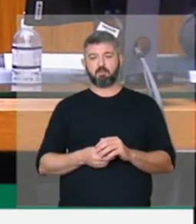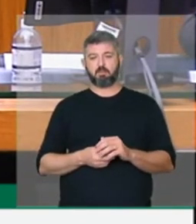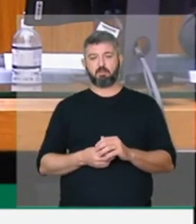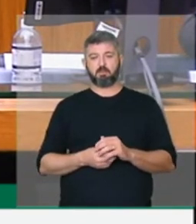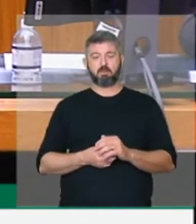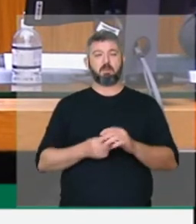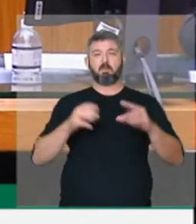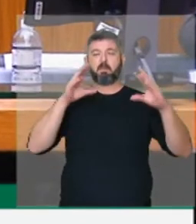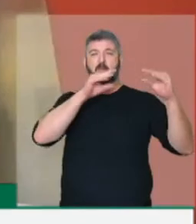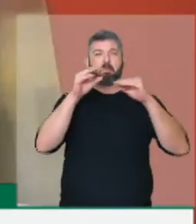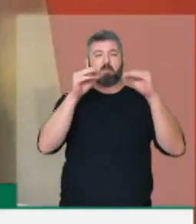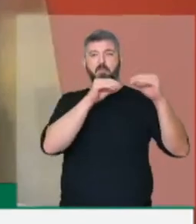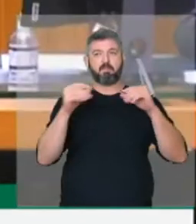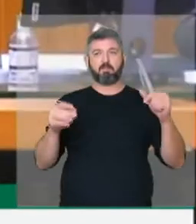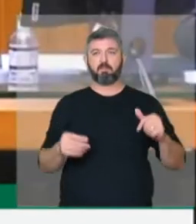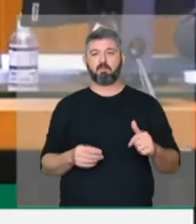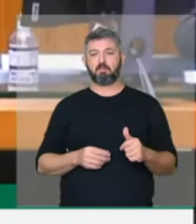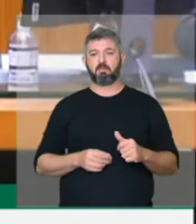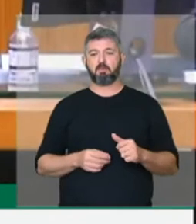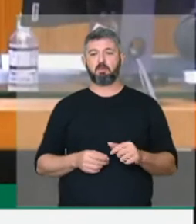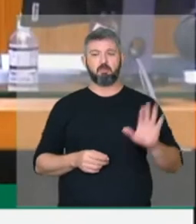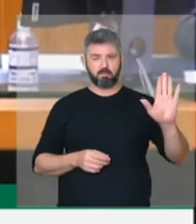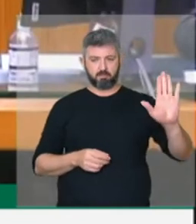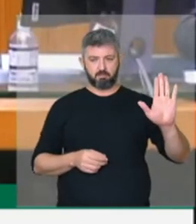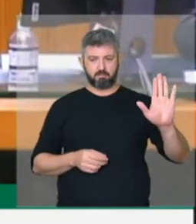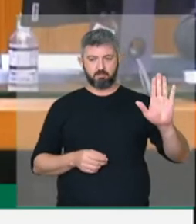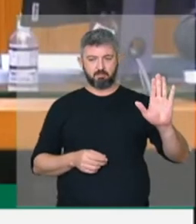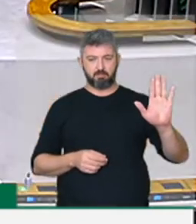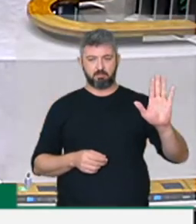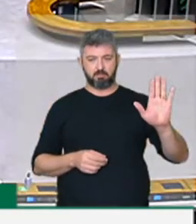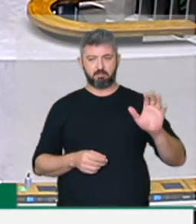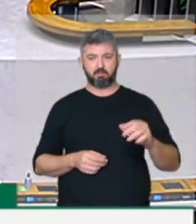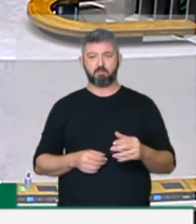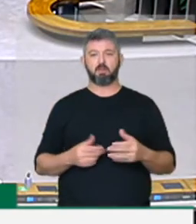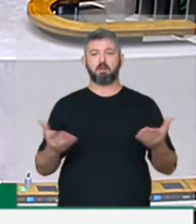PROVENIENTE PERÍODO DE DITADURA MILITAR. CONVIDO PRA FAZER... DEPUTADA SORAYA MANATO... SÓ UM MINUTINHO DEPUTADO GUIMARÃES. CONVIDO SUBIR A TRIBUNA DEPUTADA